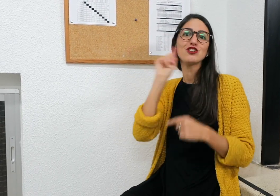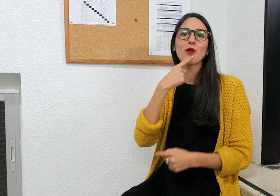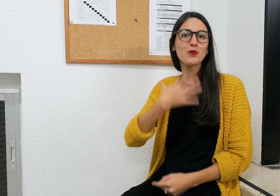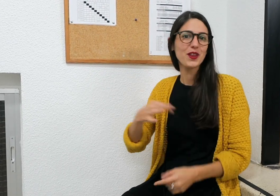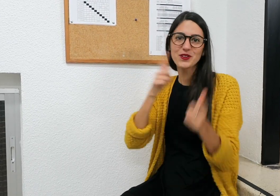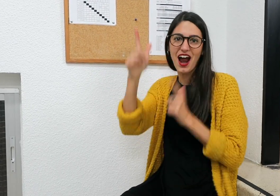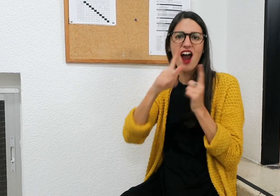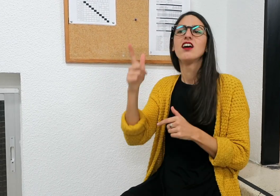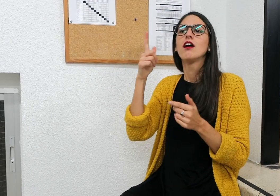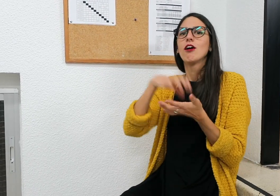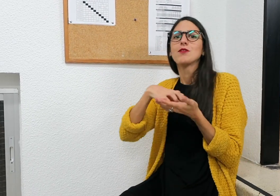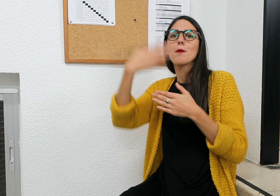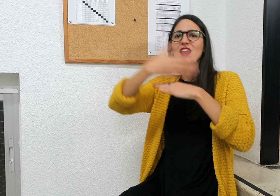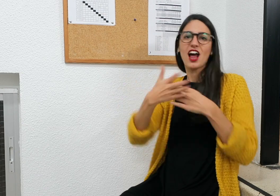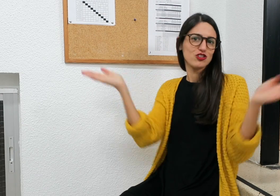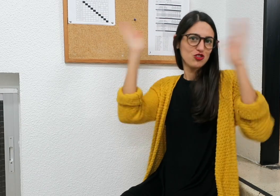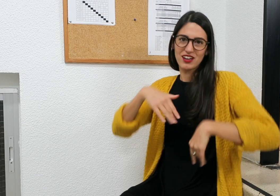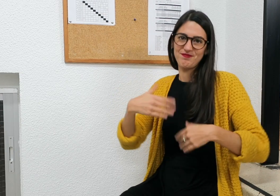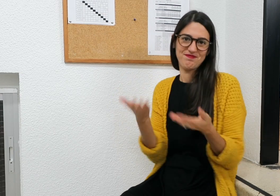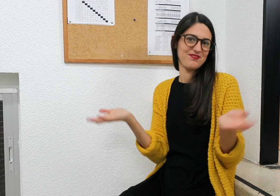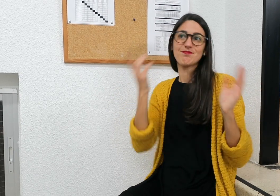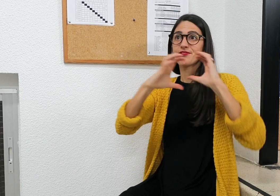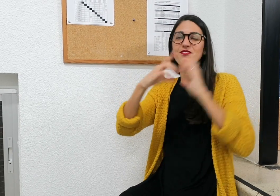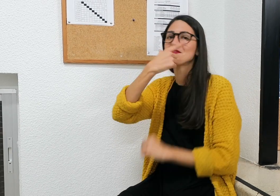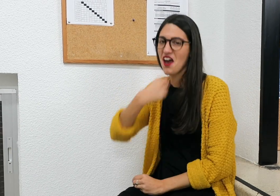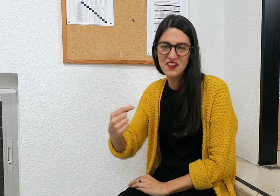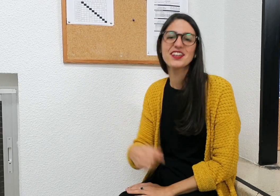las personas sordas podemos viajar, quitar las dudas por las posibles barreras, la comunicación puede ser fácil.